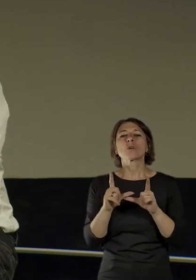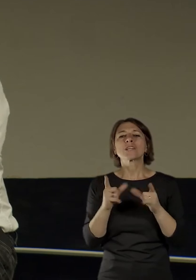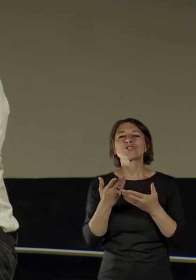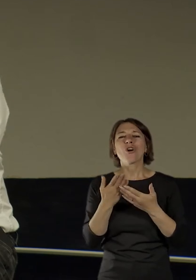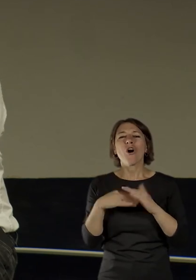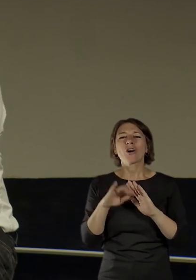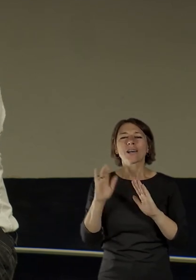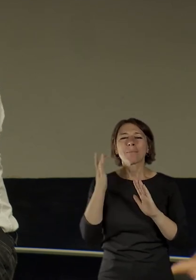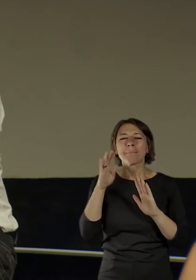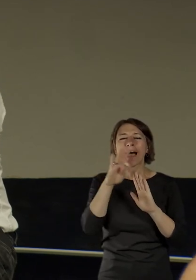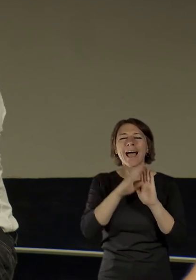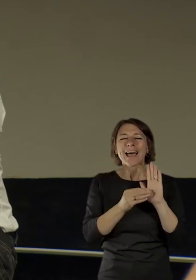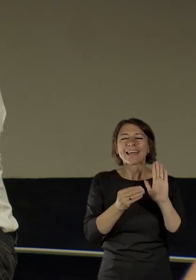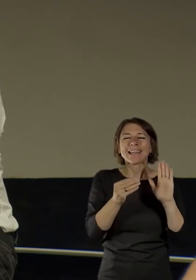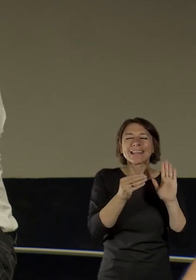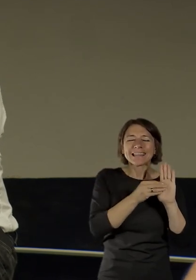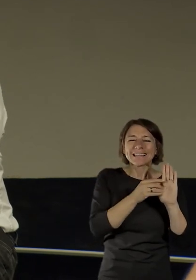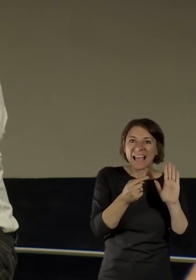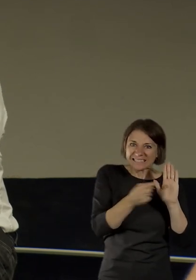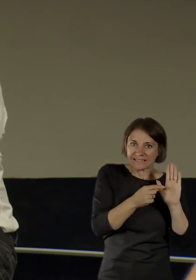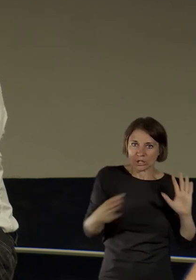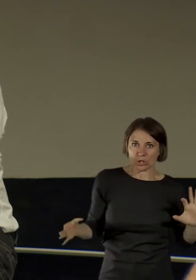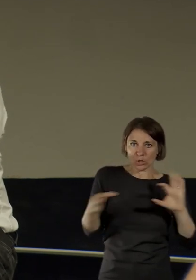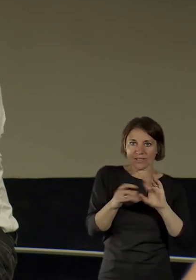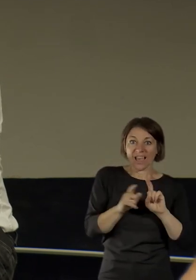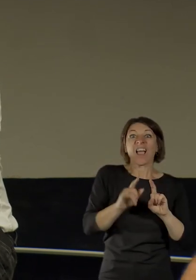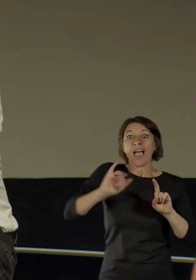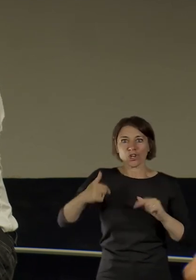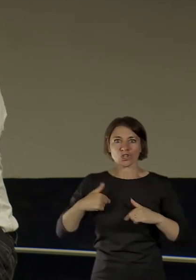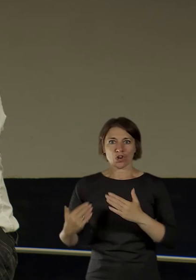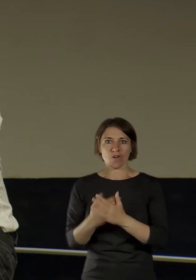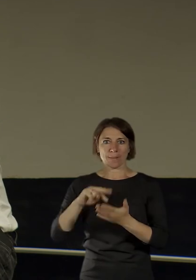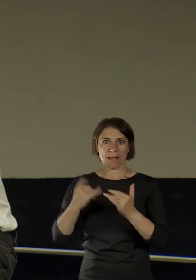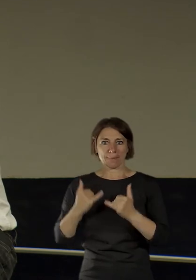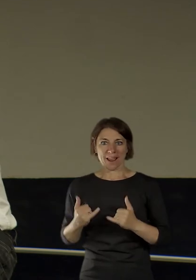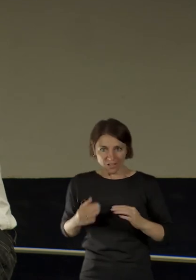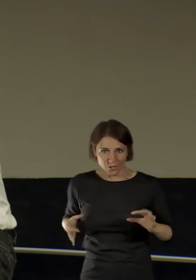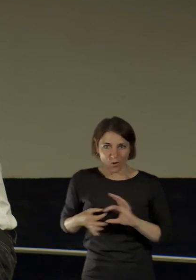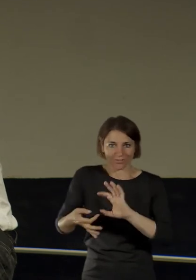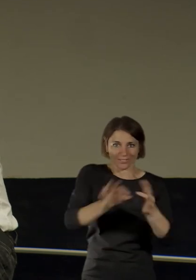A k projednání Metropolitního plánu. A mezitím ale existovalo